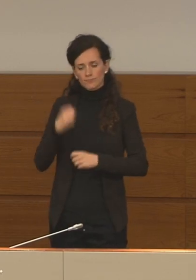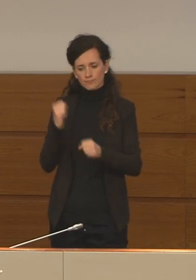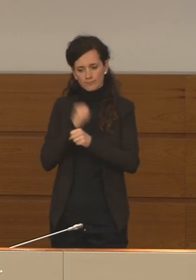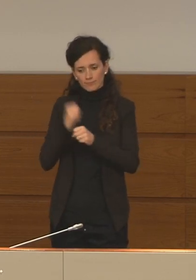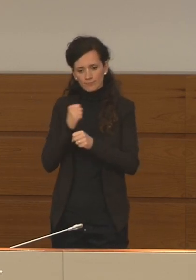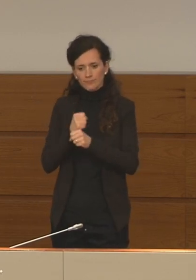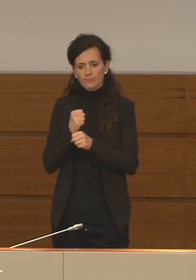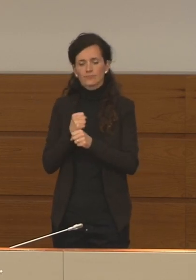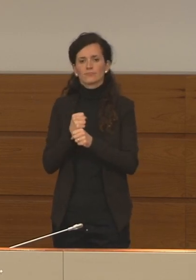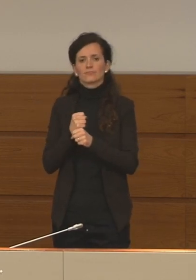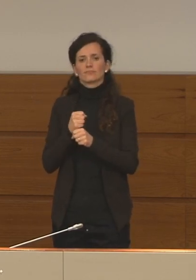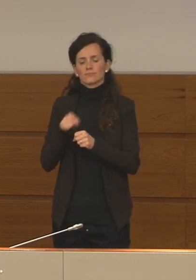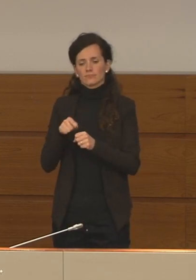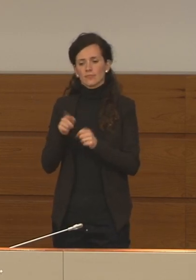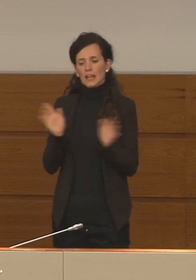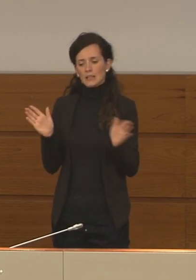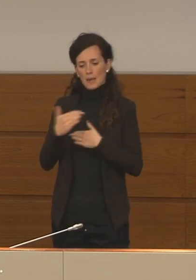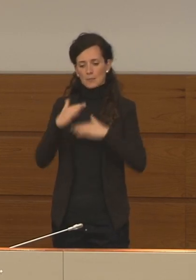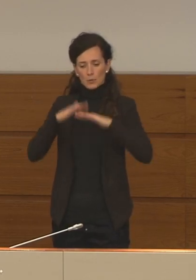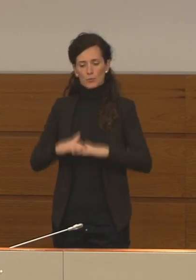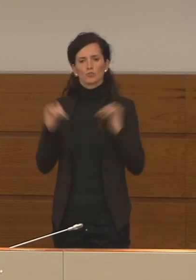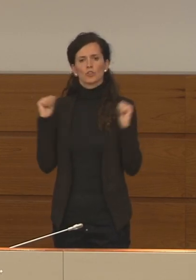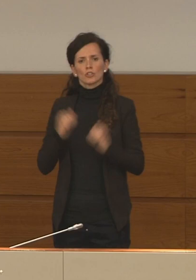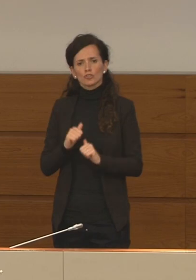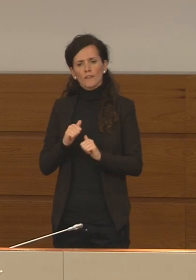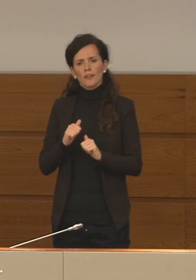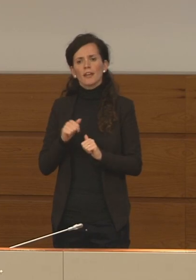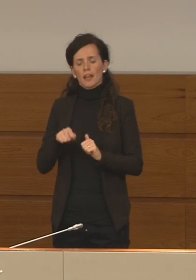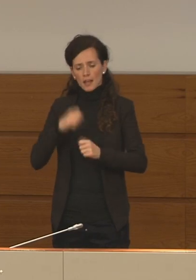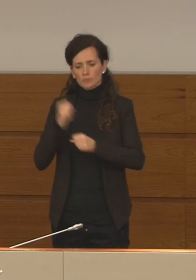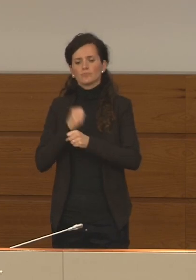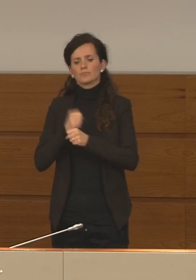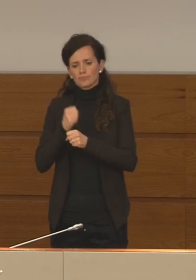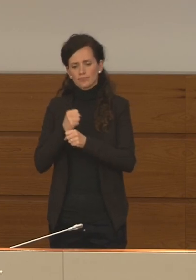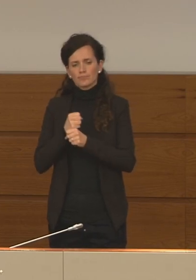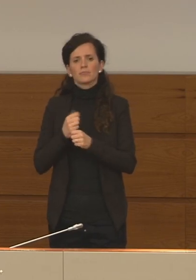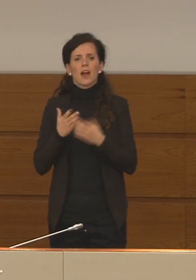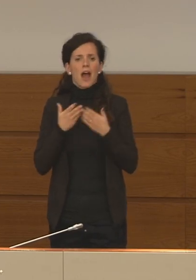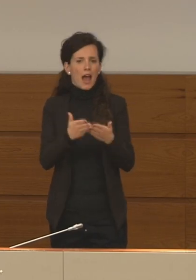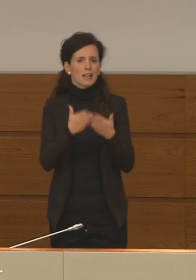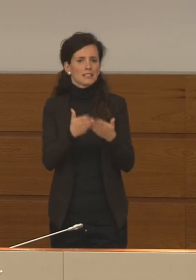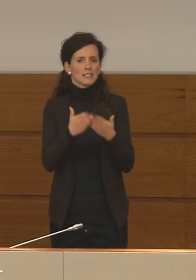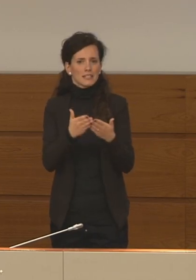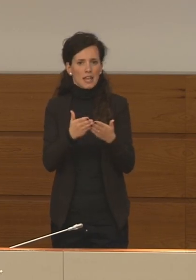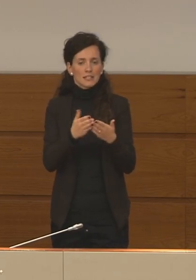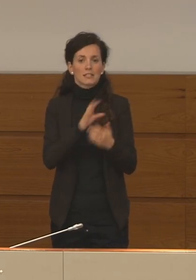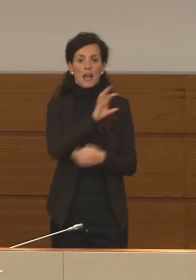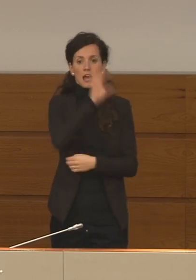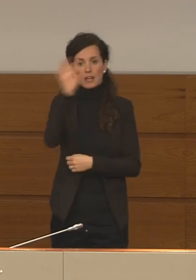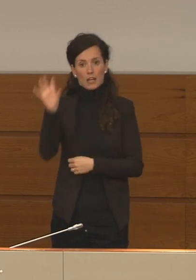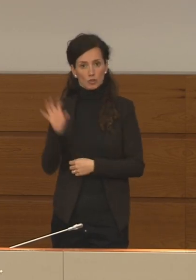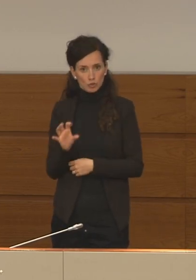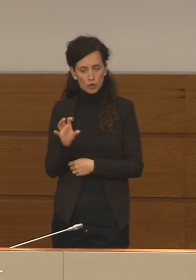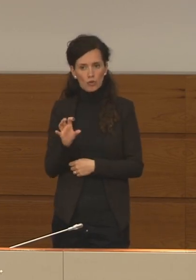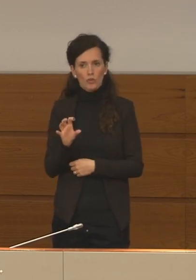Dipartimento a prestare assistenza alle regioni in particolar modo per quanto